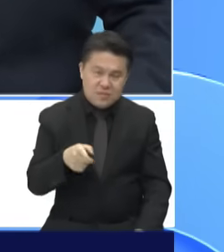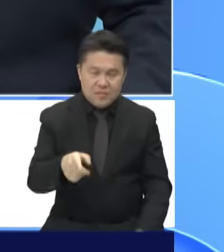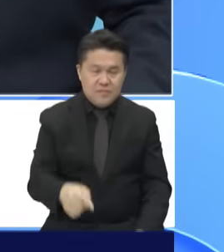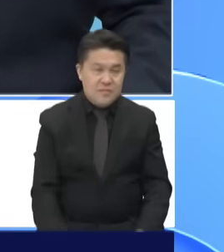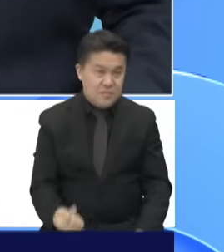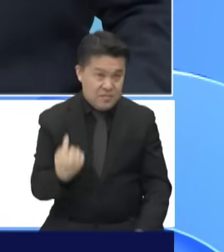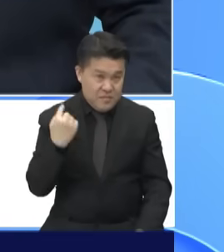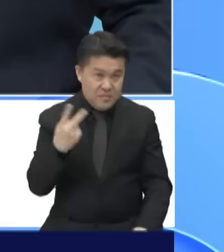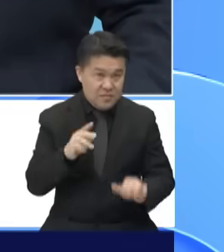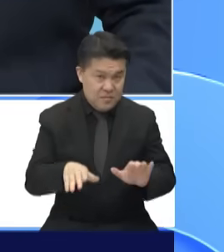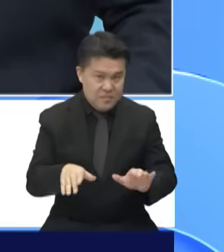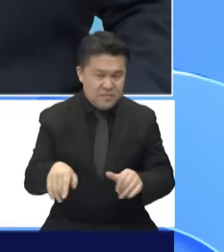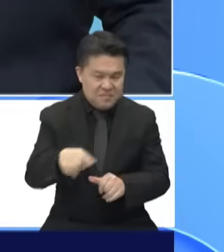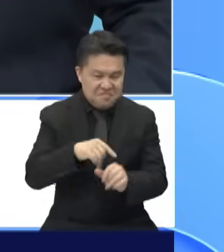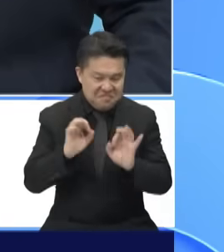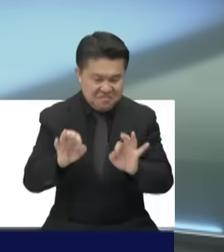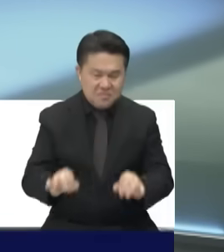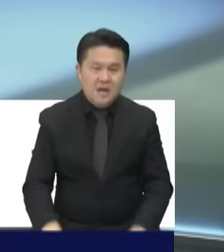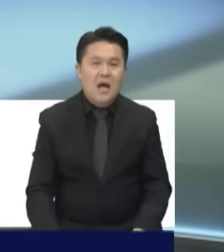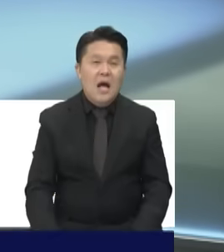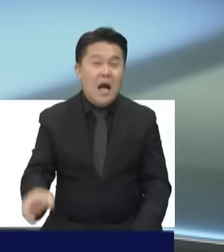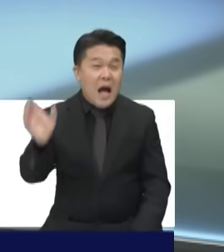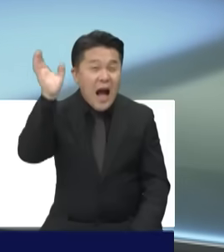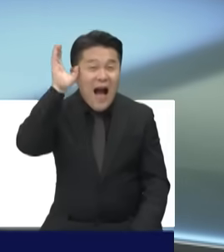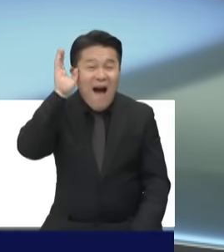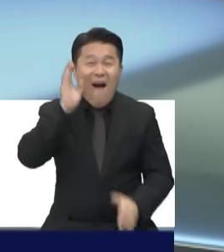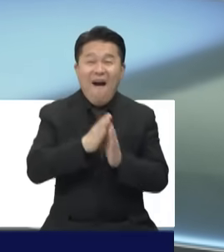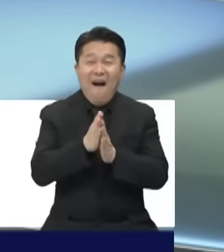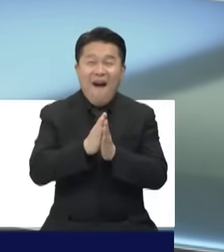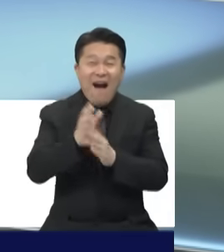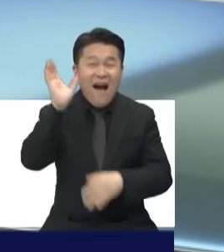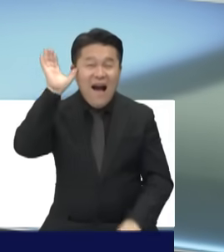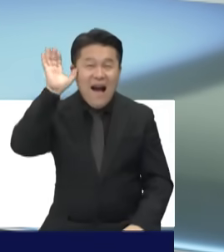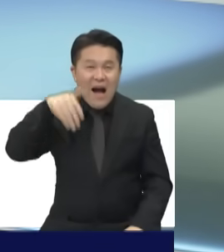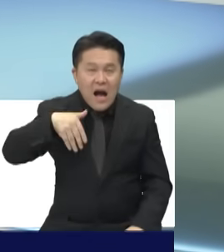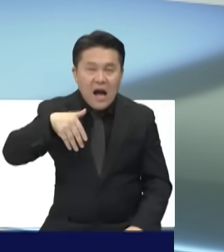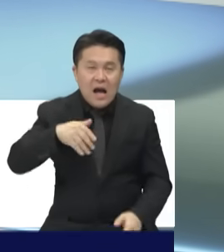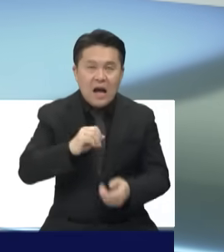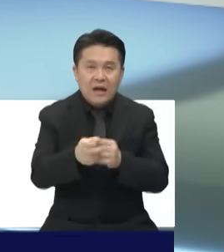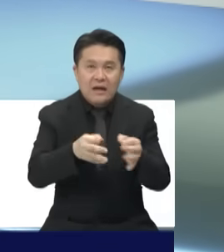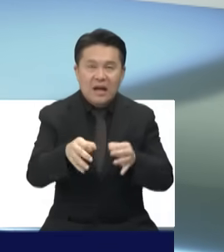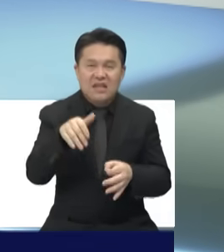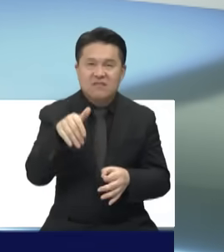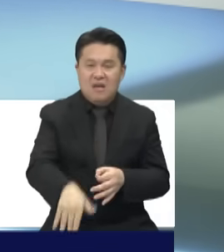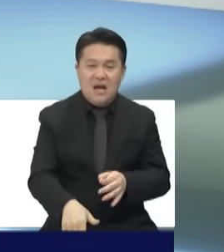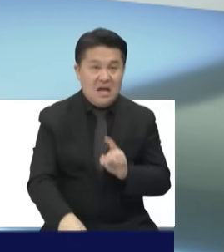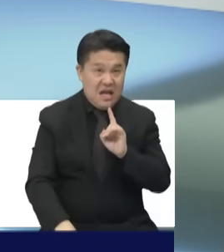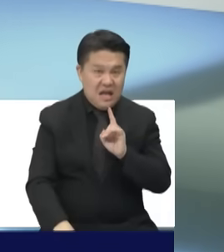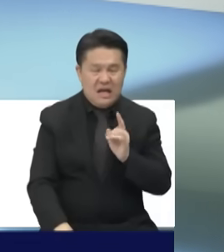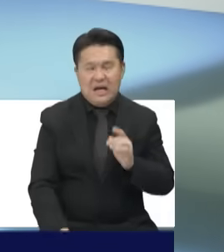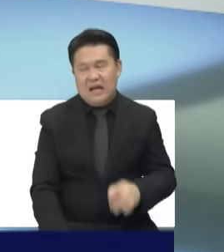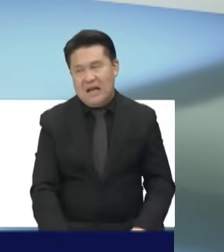(앵커) 기대가 컸는데 그 기대가 무너지니까 주식시장이 하락세를 면치 못하는 거군요. 전형적인 그런 현상이었습니다.